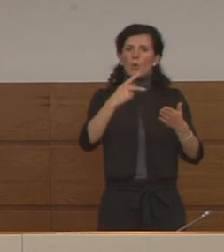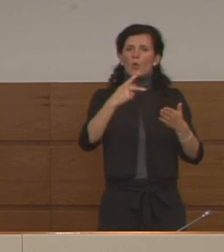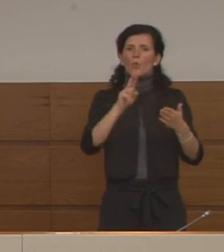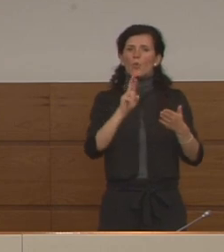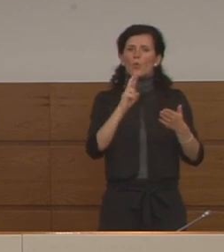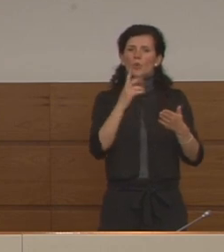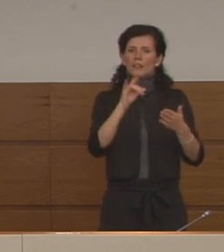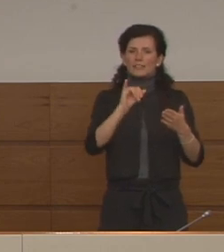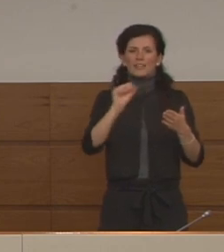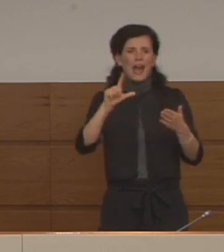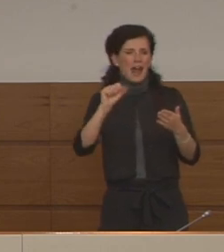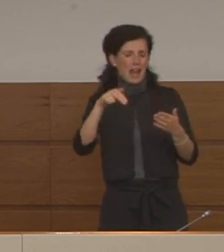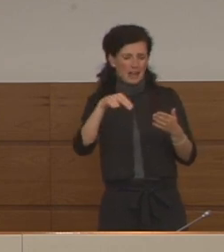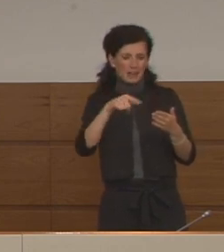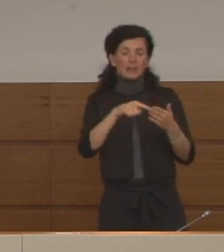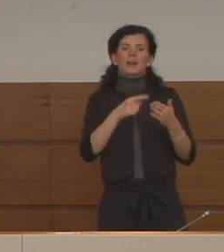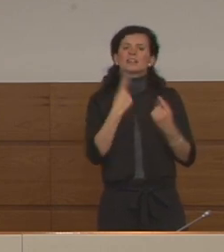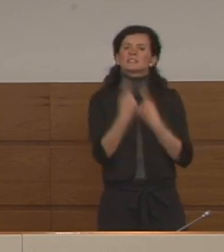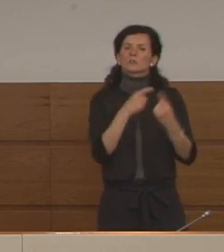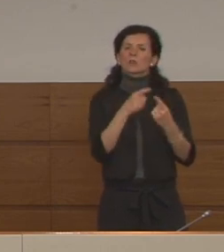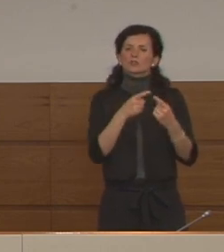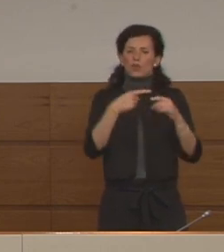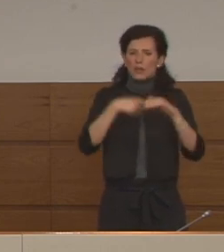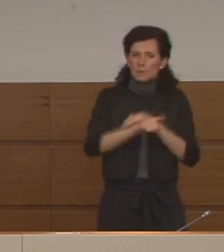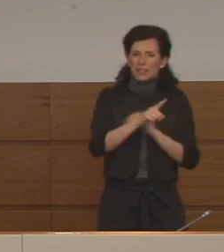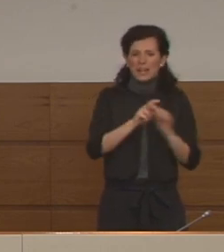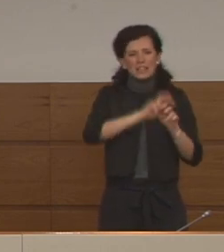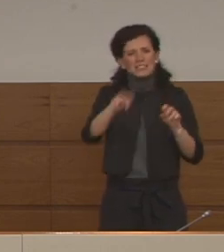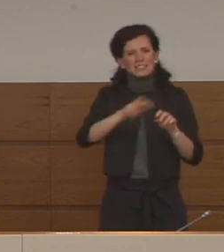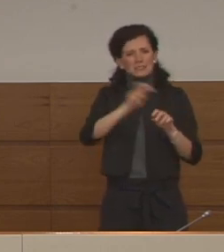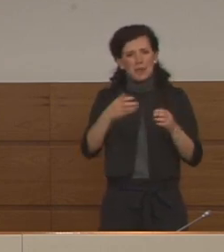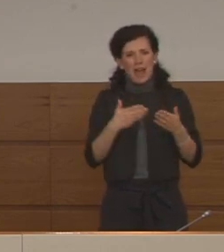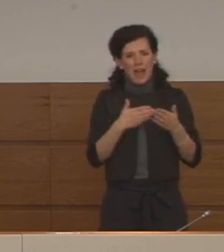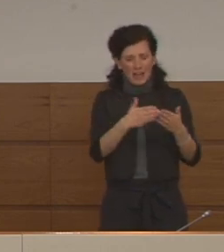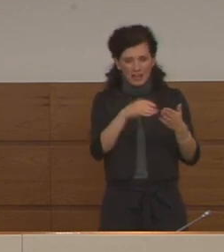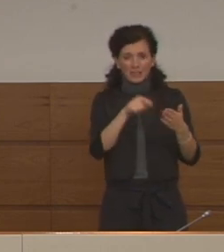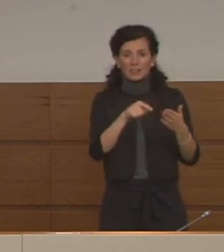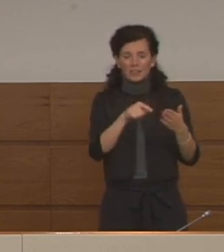e più in generale riguardo alla situazione degli sbarchi dei migranti e della loro